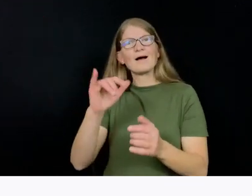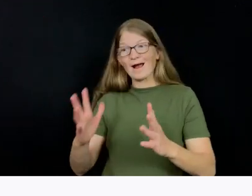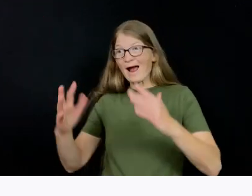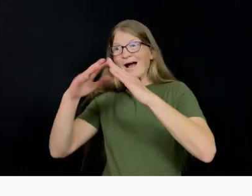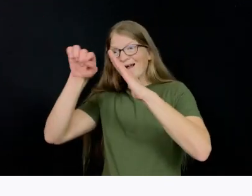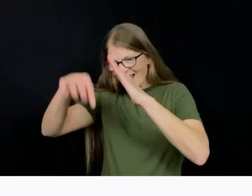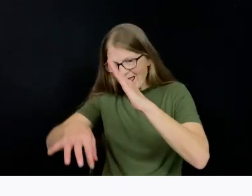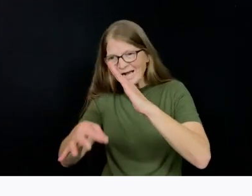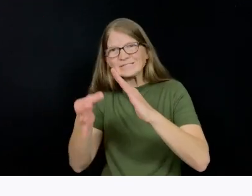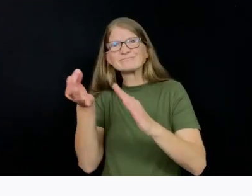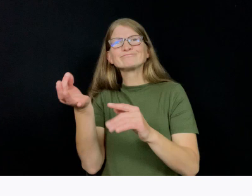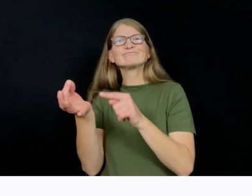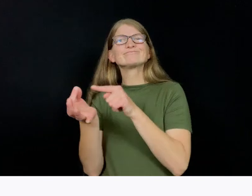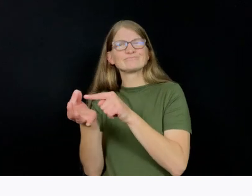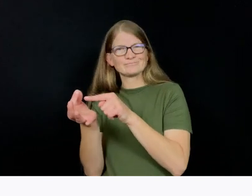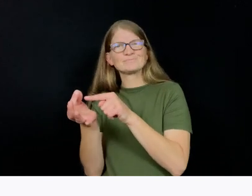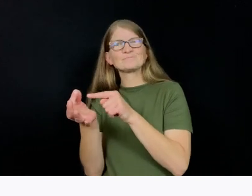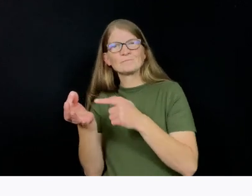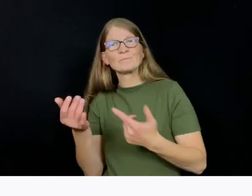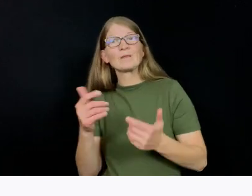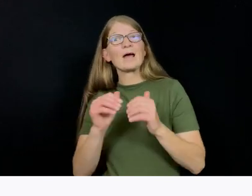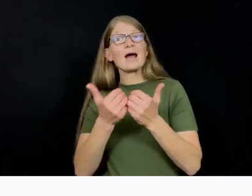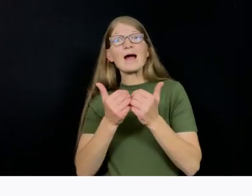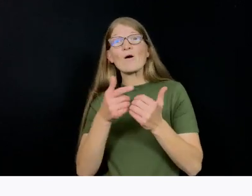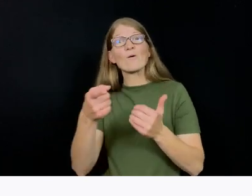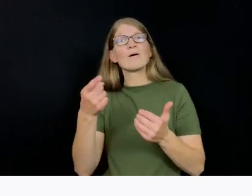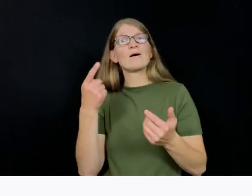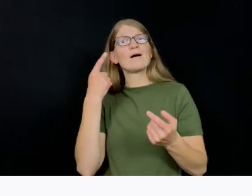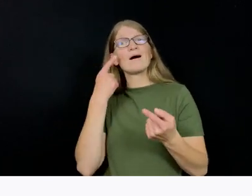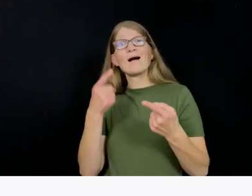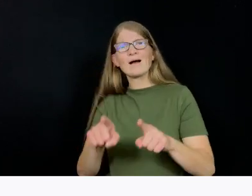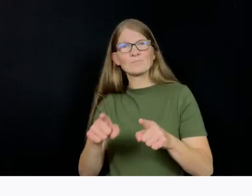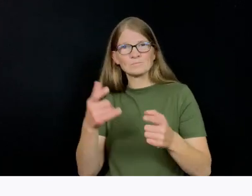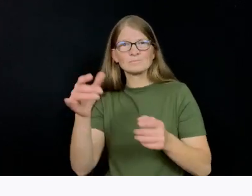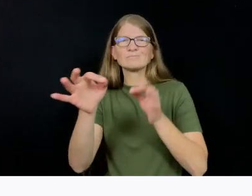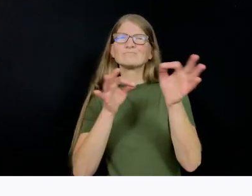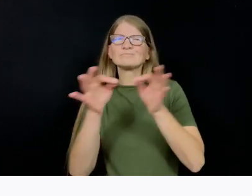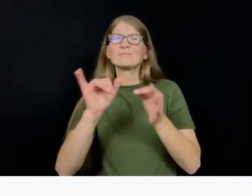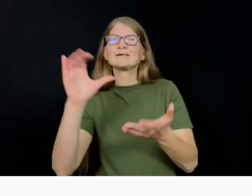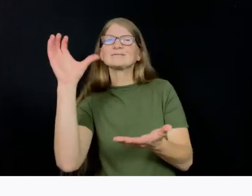لفهم ما يحدث هنا عليكم أولاً أن تفهموا كيفية عمل عمليات البحث